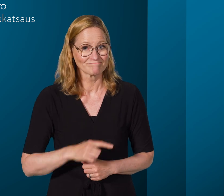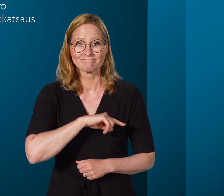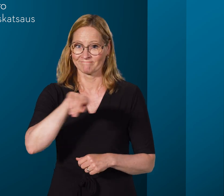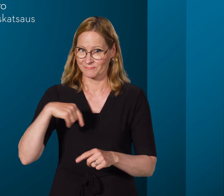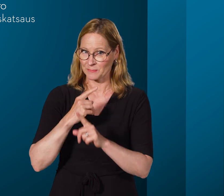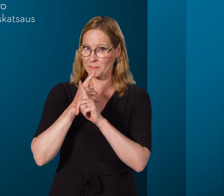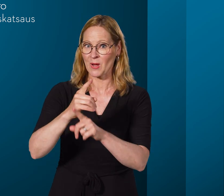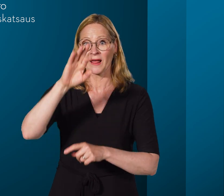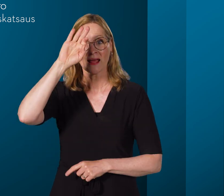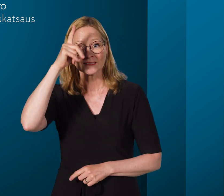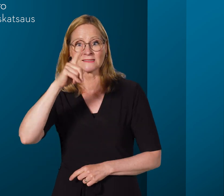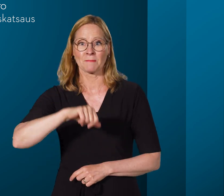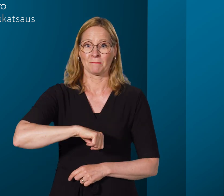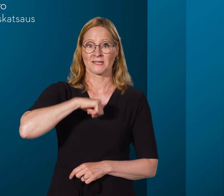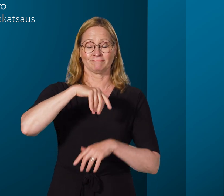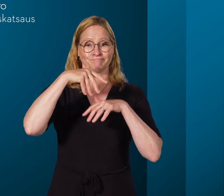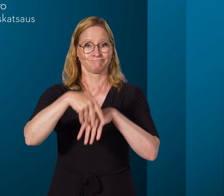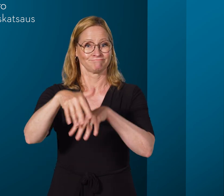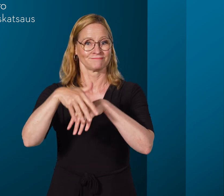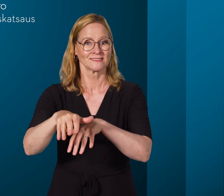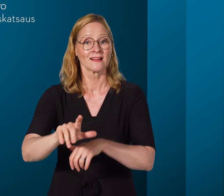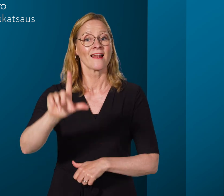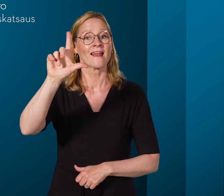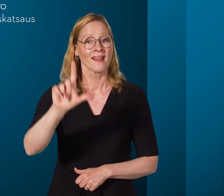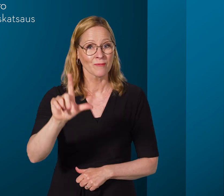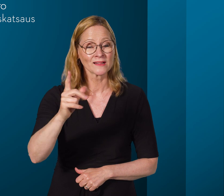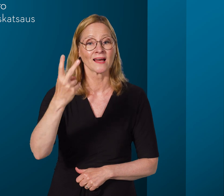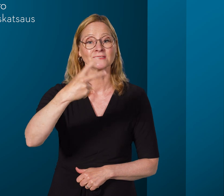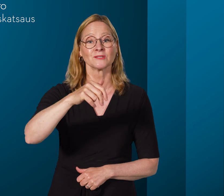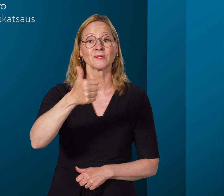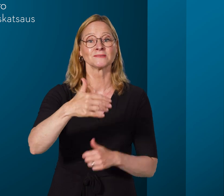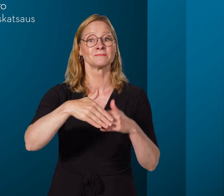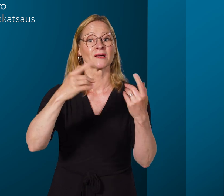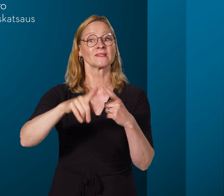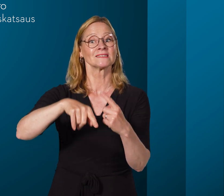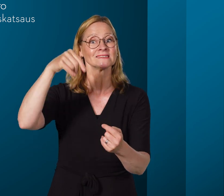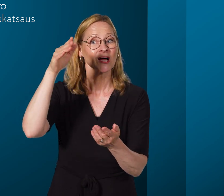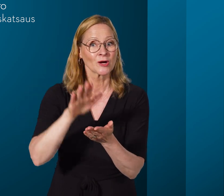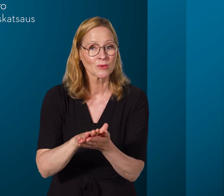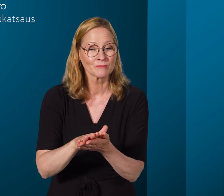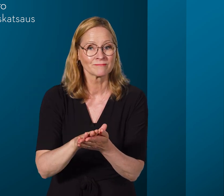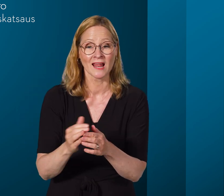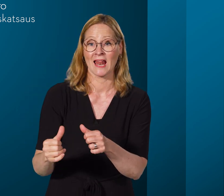Olemme mukana Helsinki Pride-marssilla lauantaina 29. kesäkuuta, -